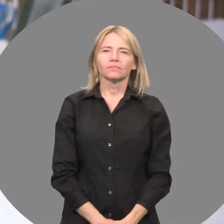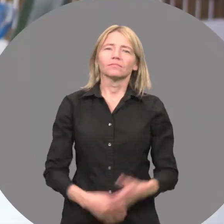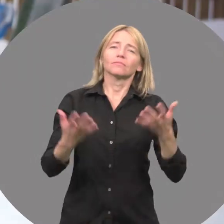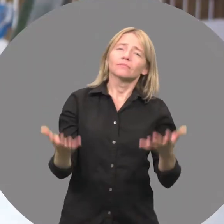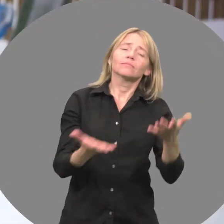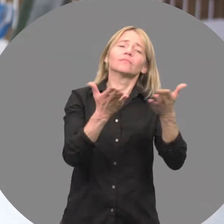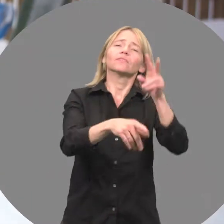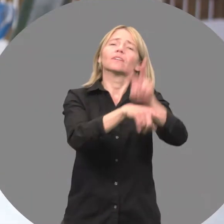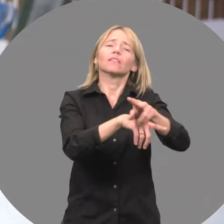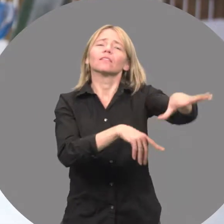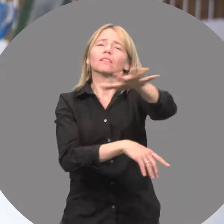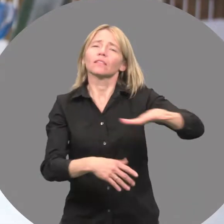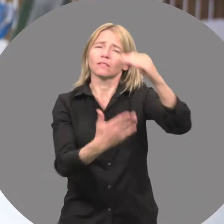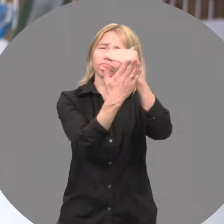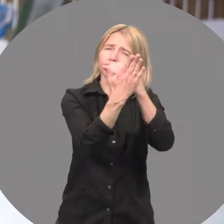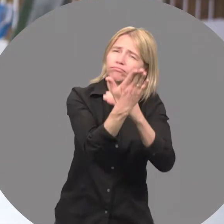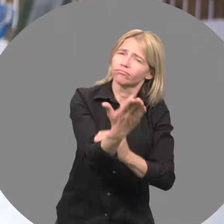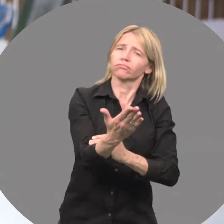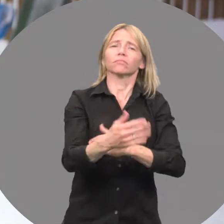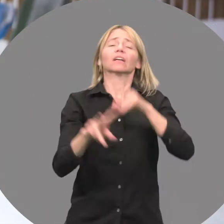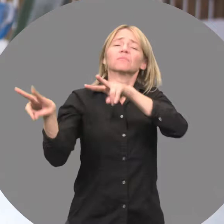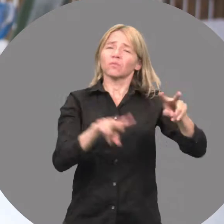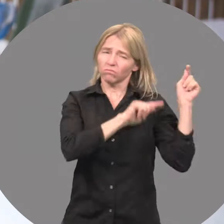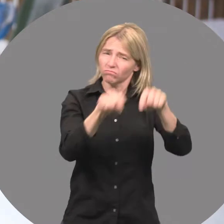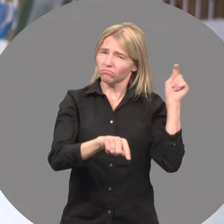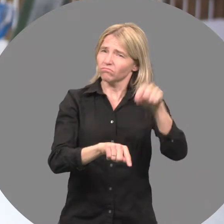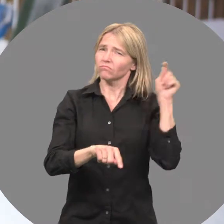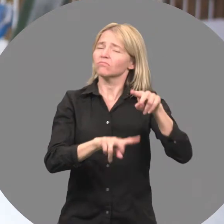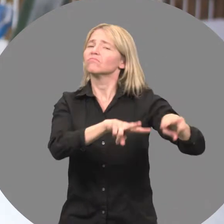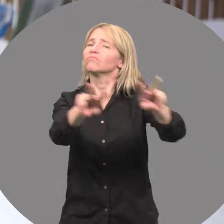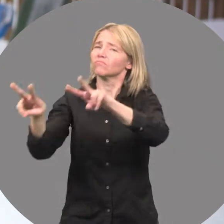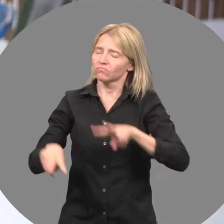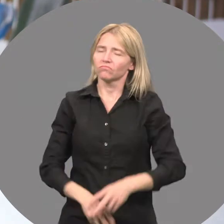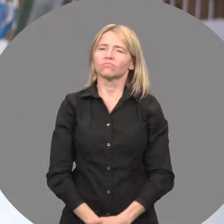Puisqu'il s'agit d'une garderie réglementée, des inspecteurs viennent examiner les lieux.